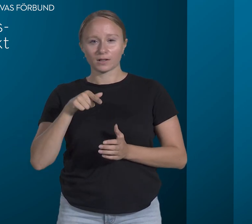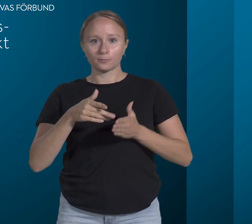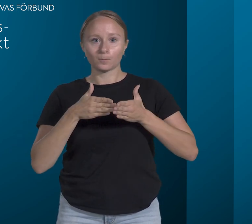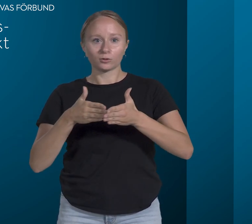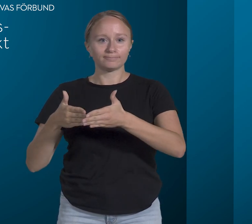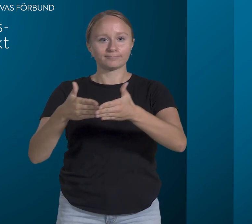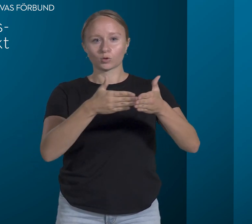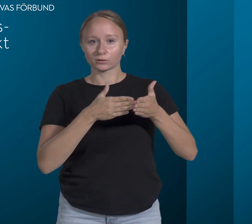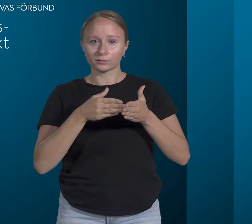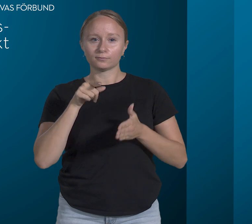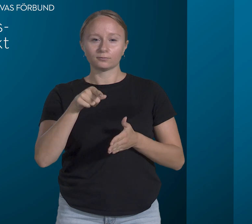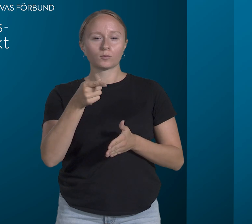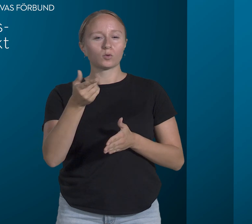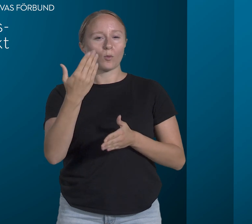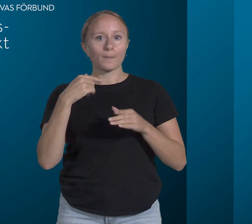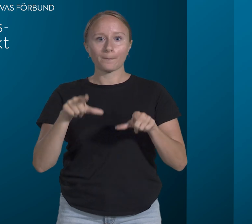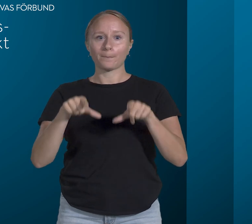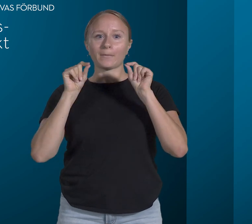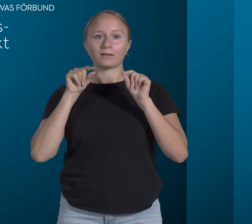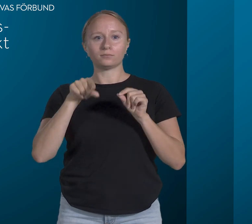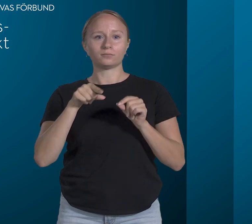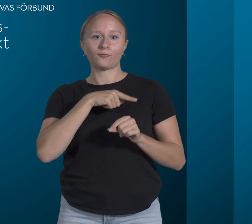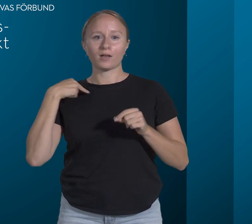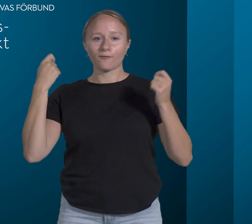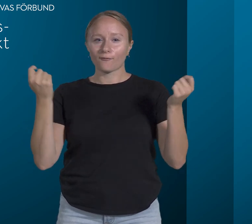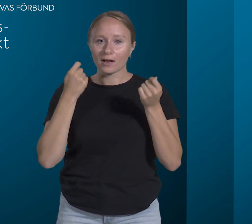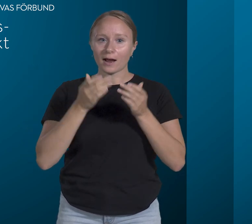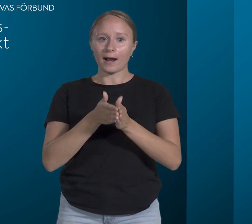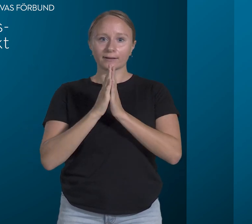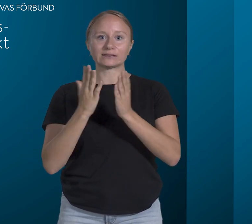På denna kryssning kommer du märka av detta då vi firar helgen, -